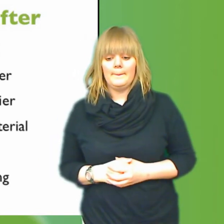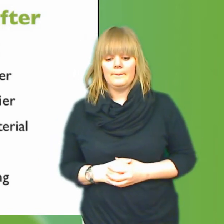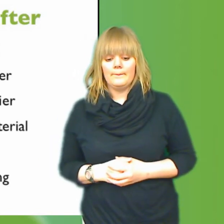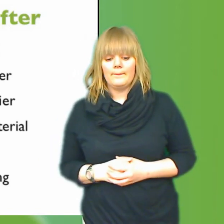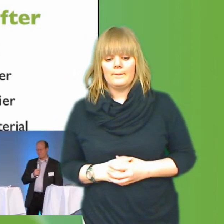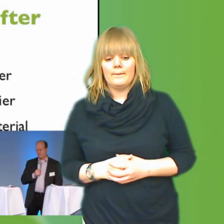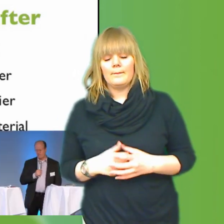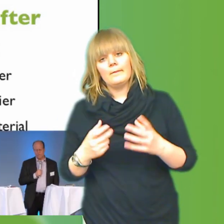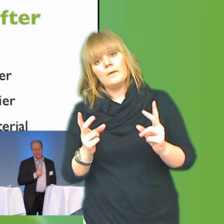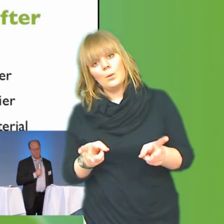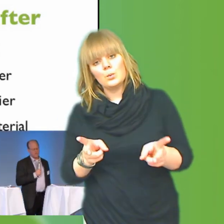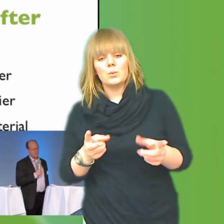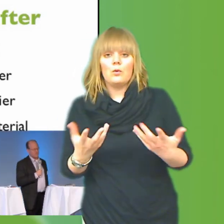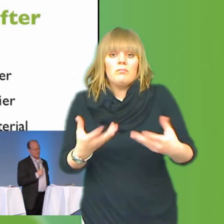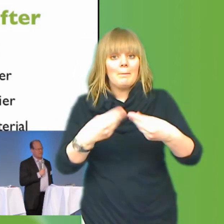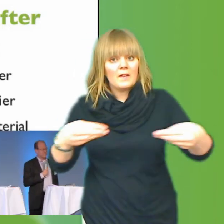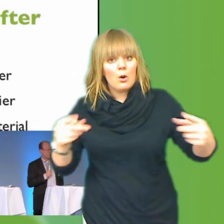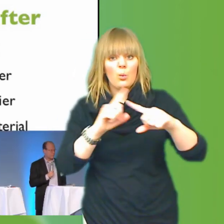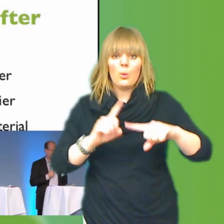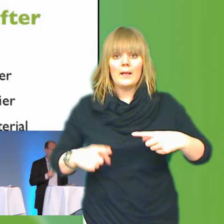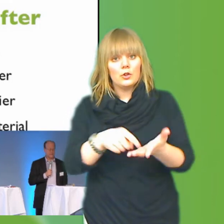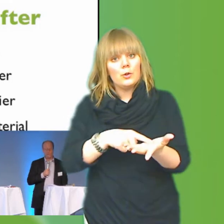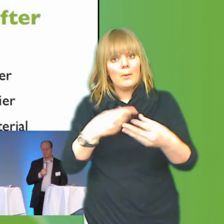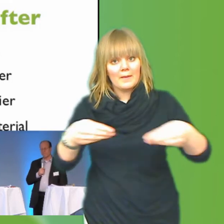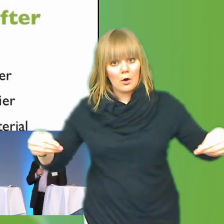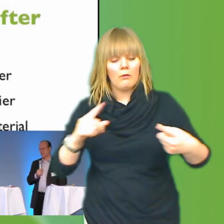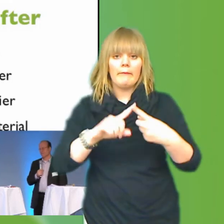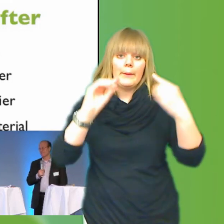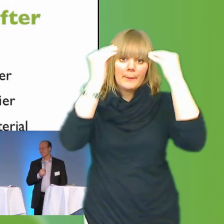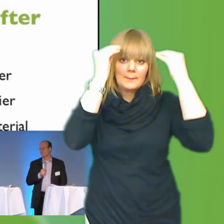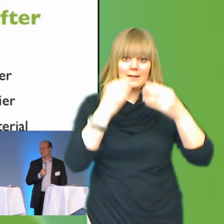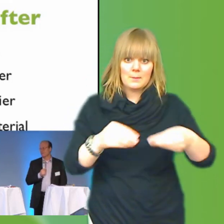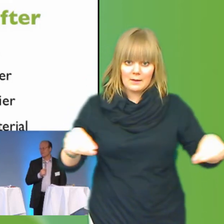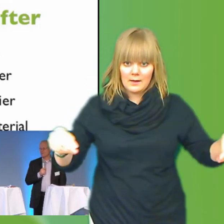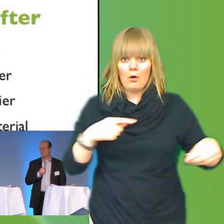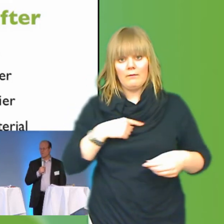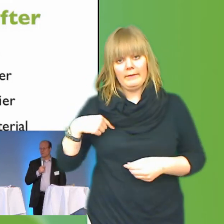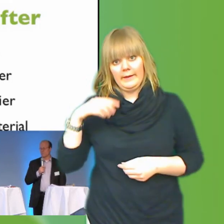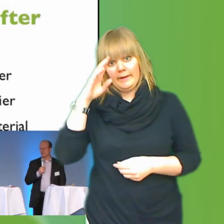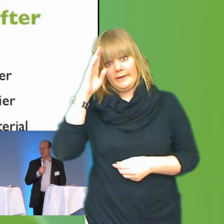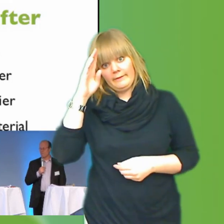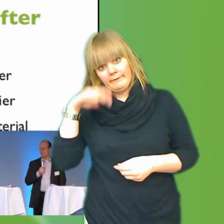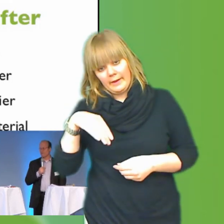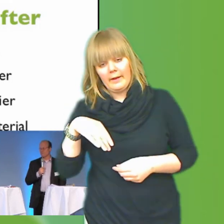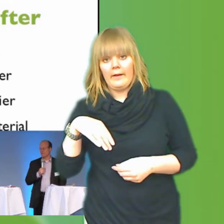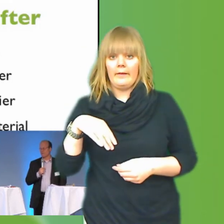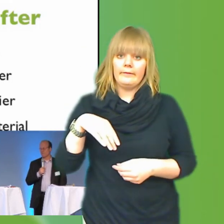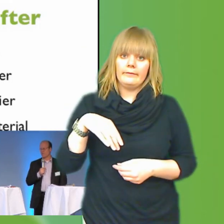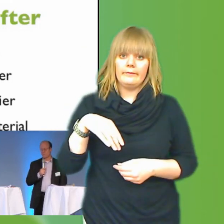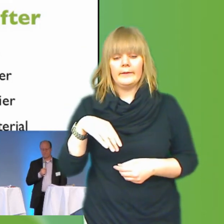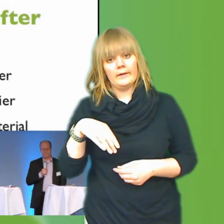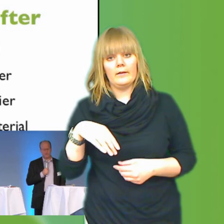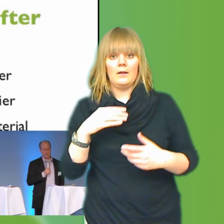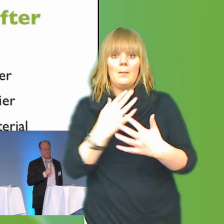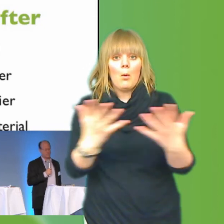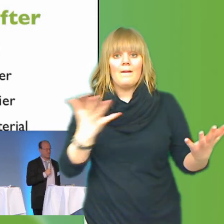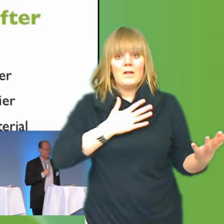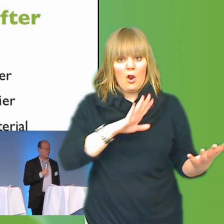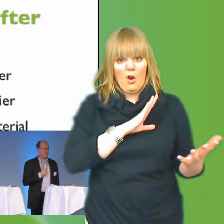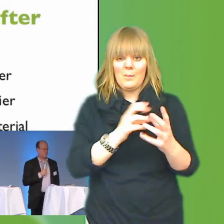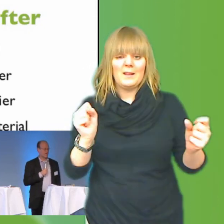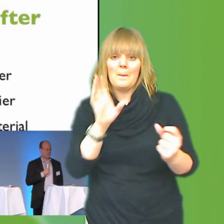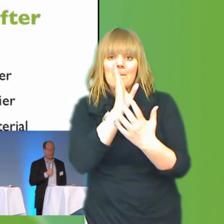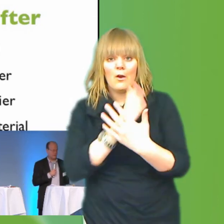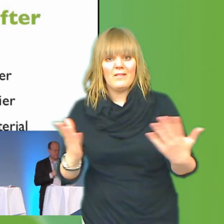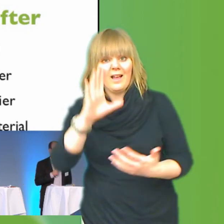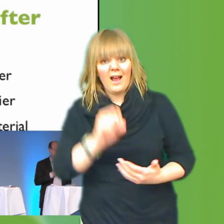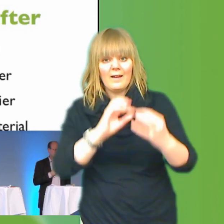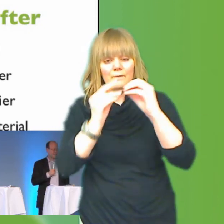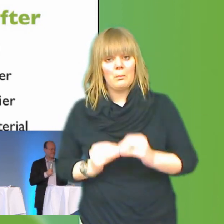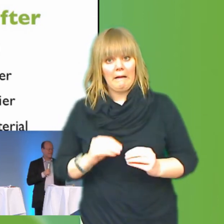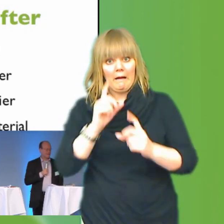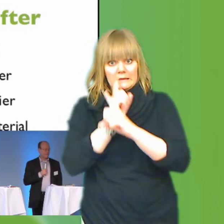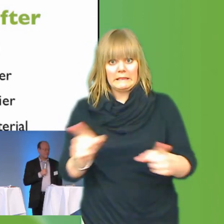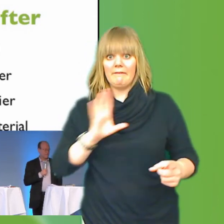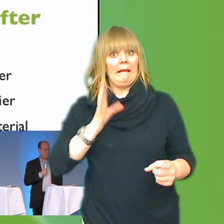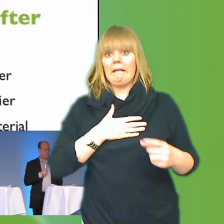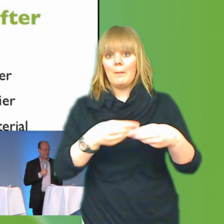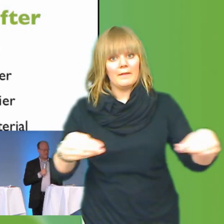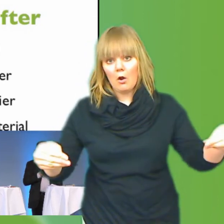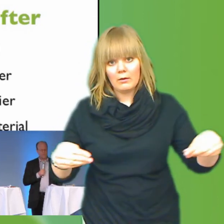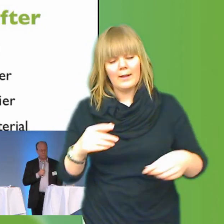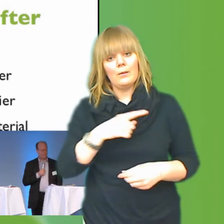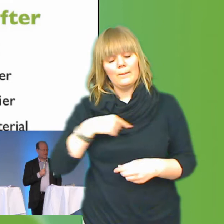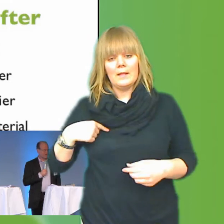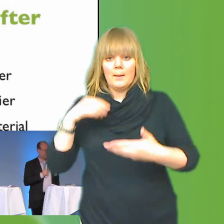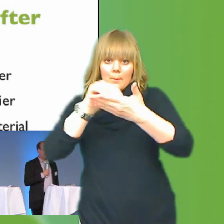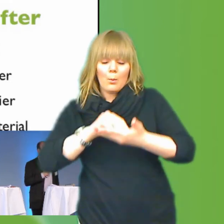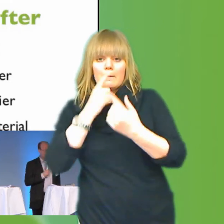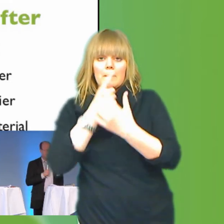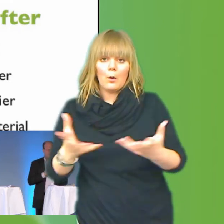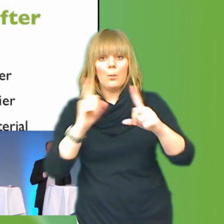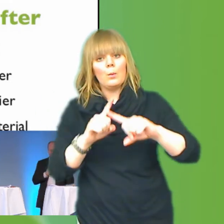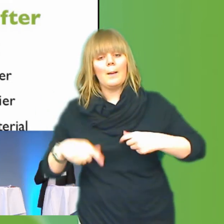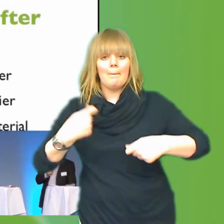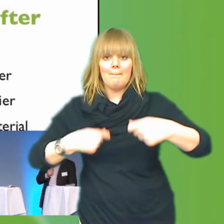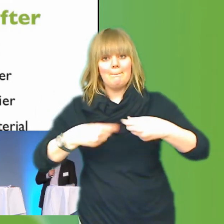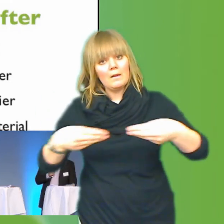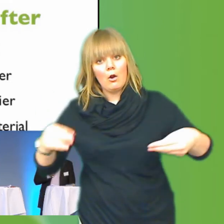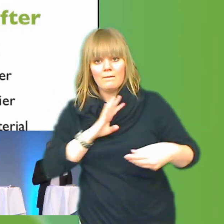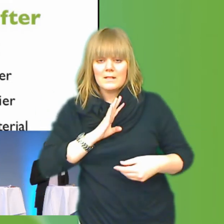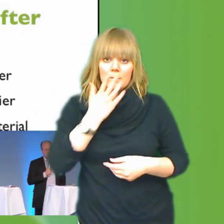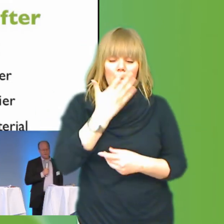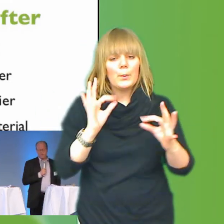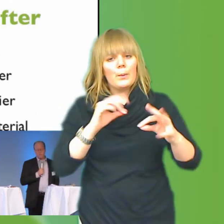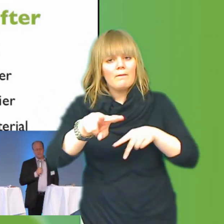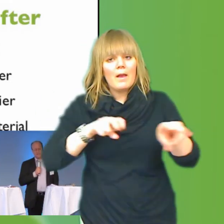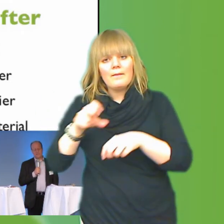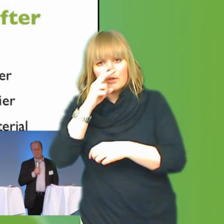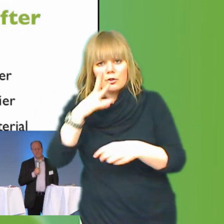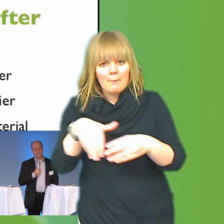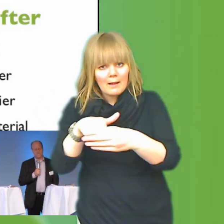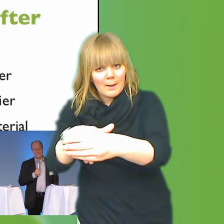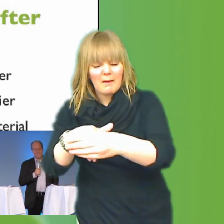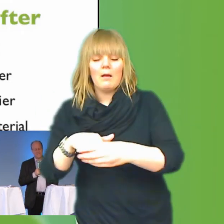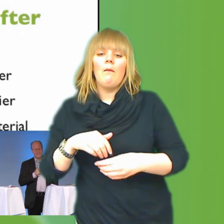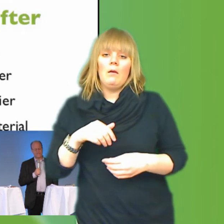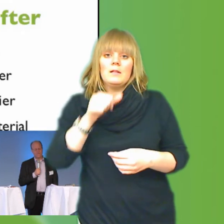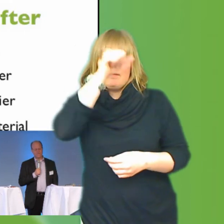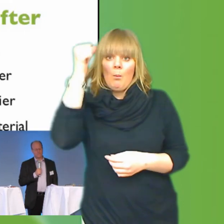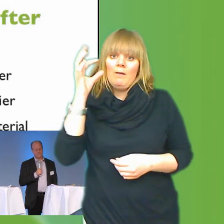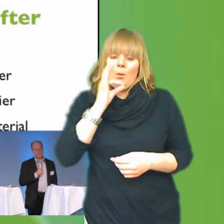Material, utbildningsmaterial finns där. Finansieringen, nu står alla för sina